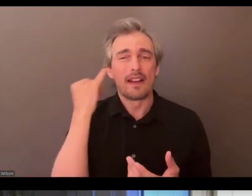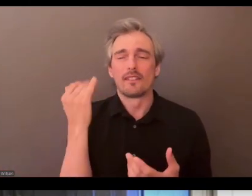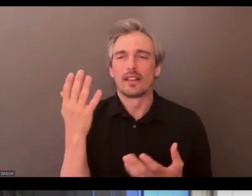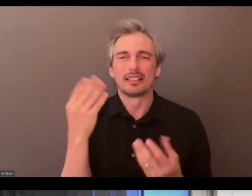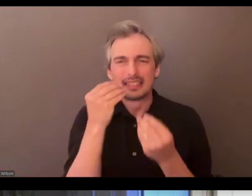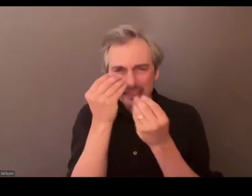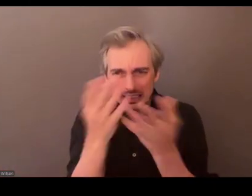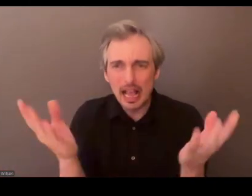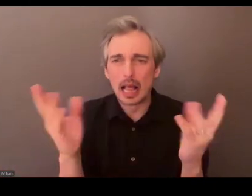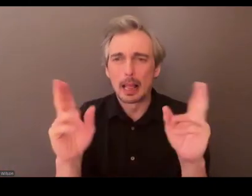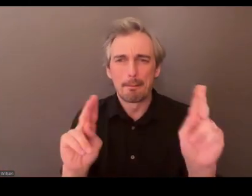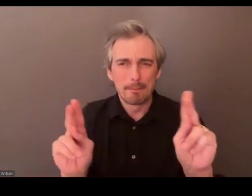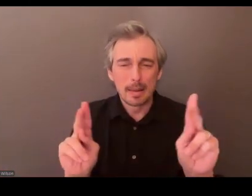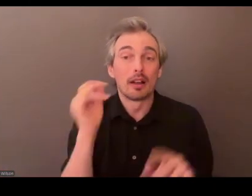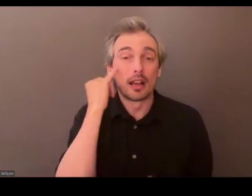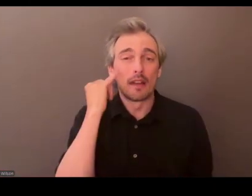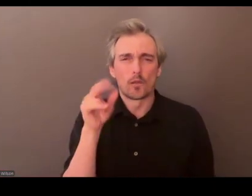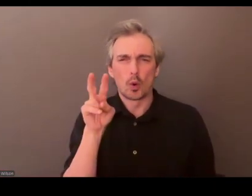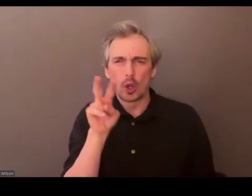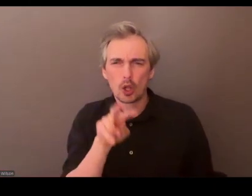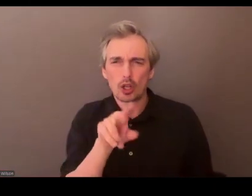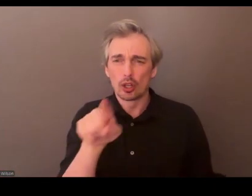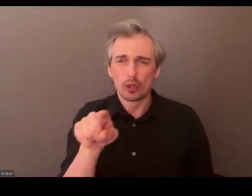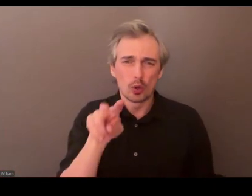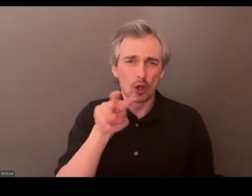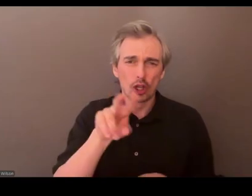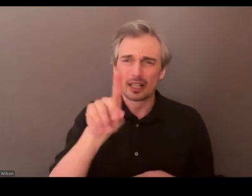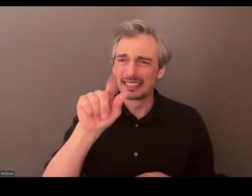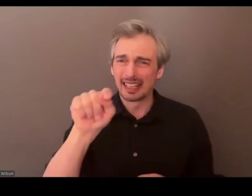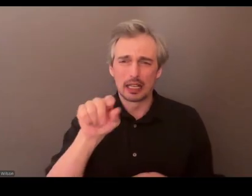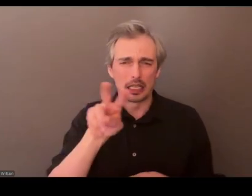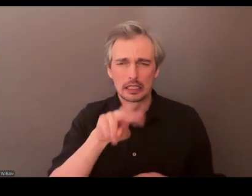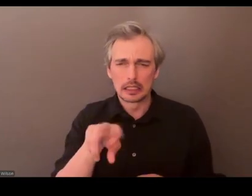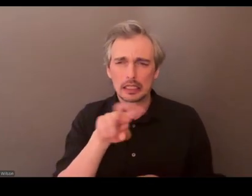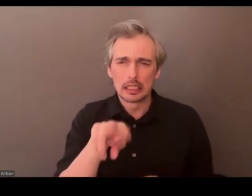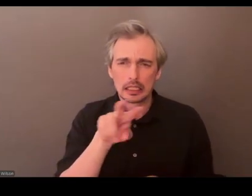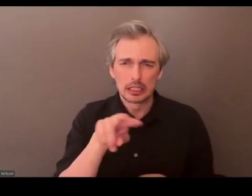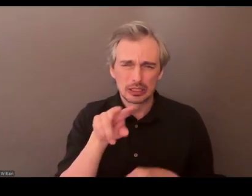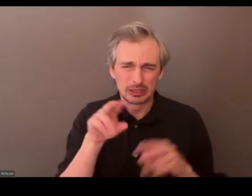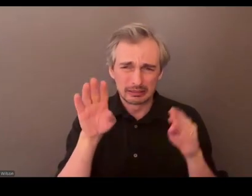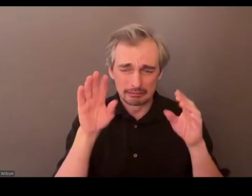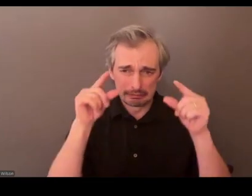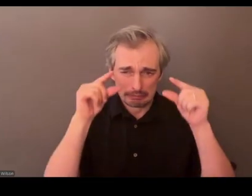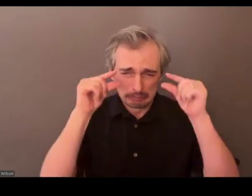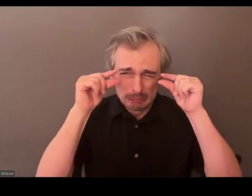ている場合、何かが間違っている可能性が高いということです。 それはおそらくアクセシブルではありません。